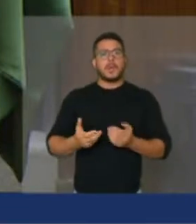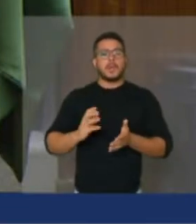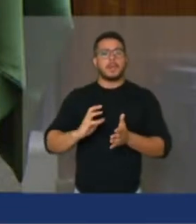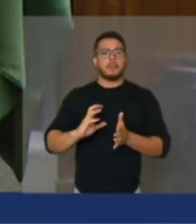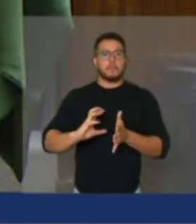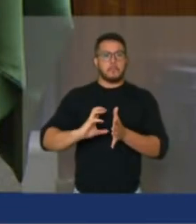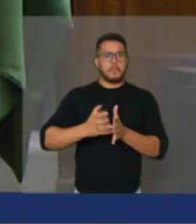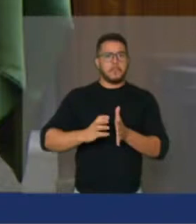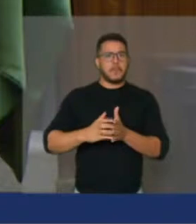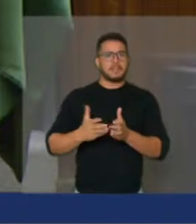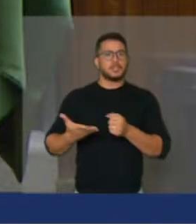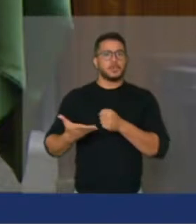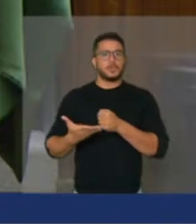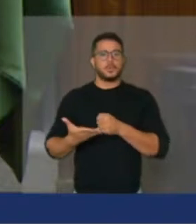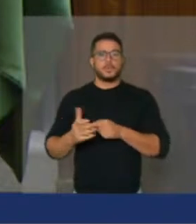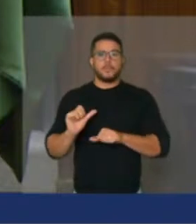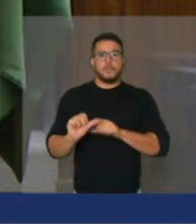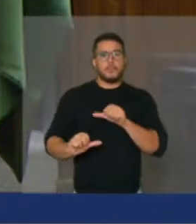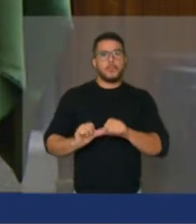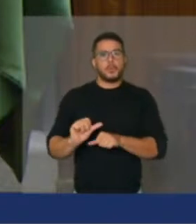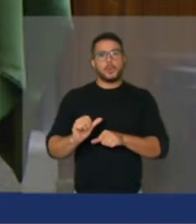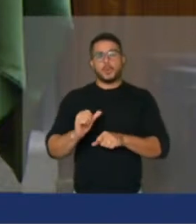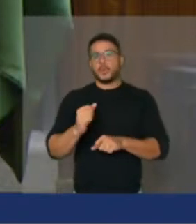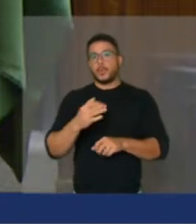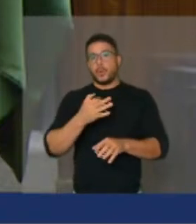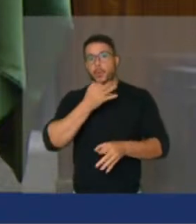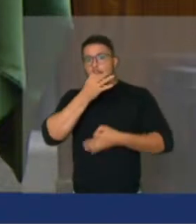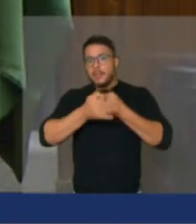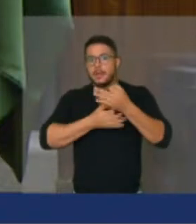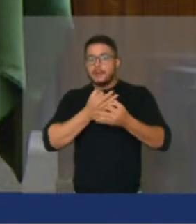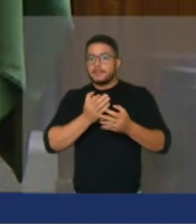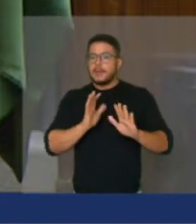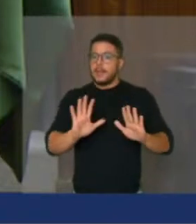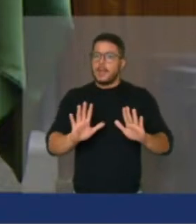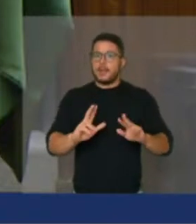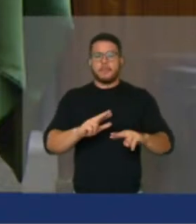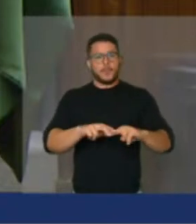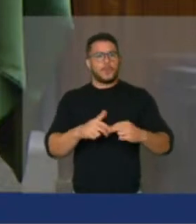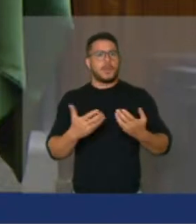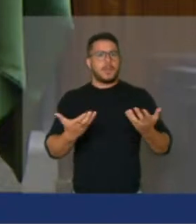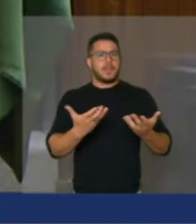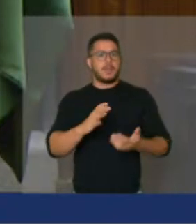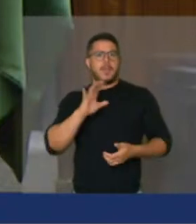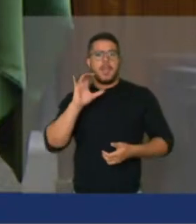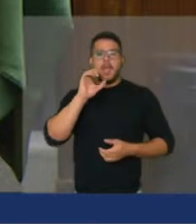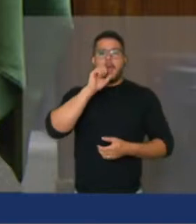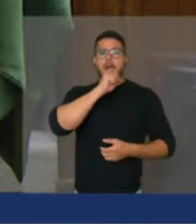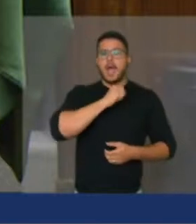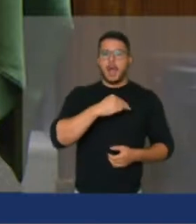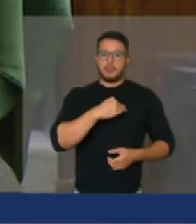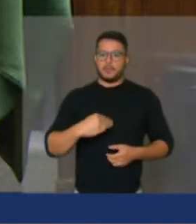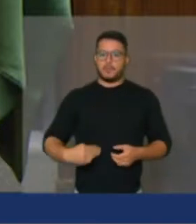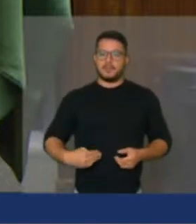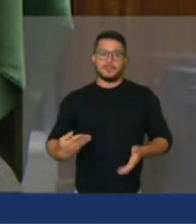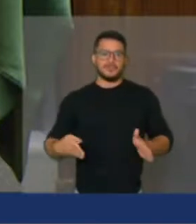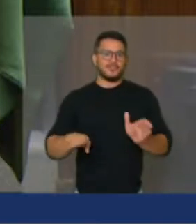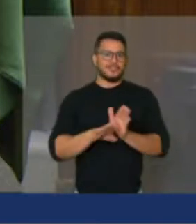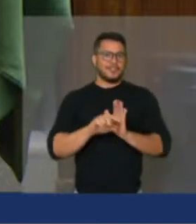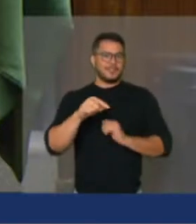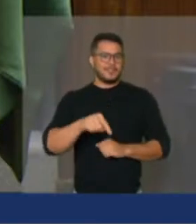TALVEZ... QUE O MINISTRO VENHA AQUI RAPIDAMENTE NA SEMANA QUE VEM, PÓS FERIADO, PLENÁRIO VAZIO... ISSO NÃO VAI TRAZER O DESGASTE QUE JÁ FEZ. PRESIDENTE BOLSONARO TEM QUE